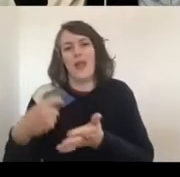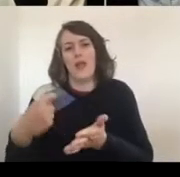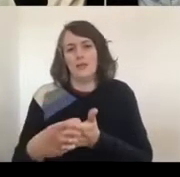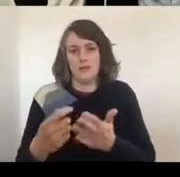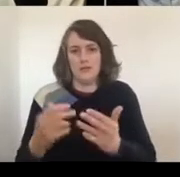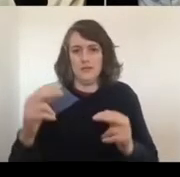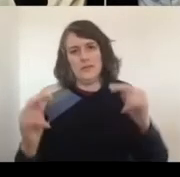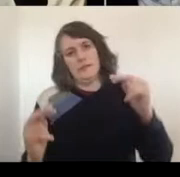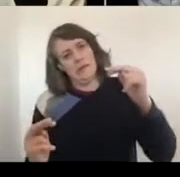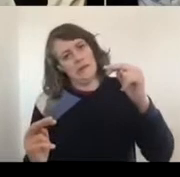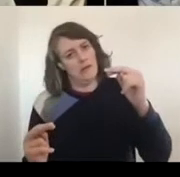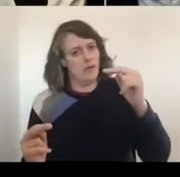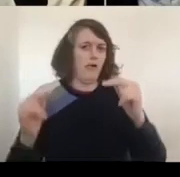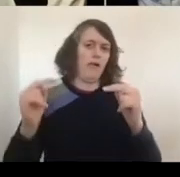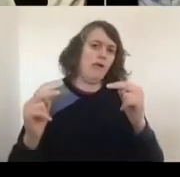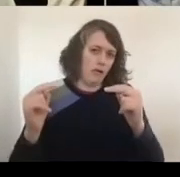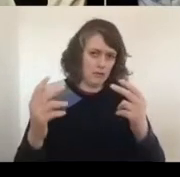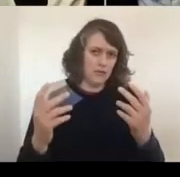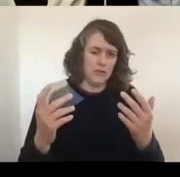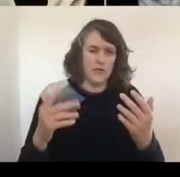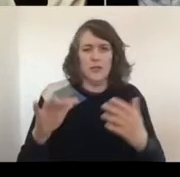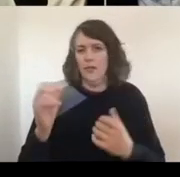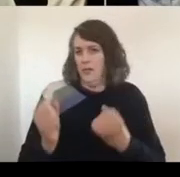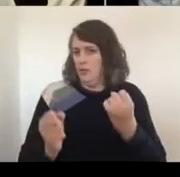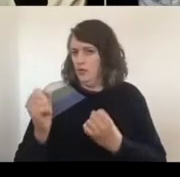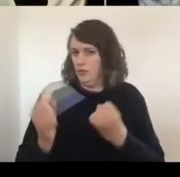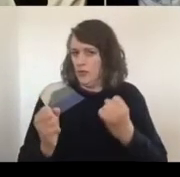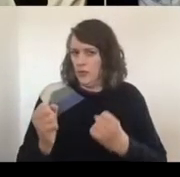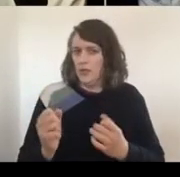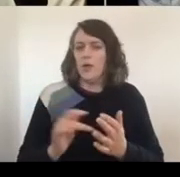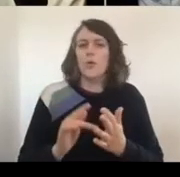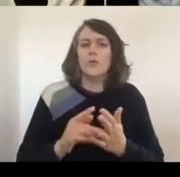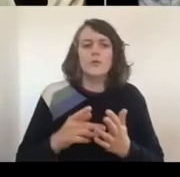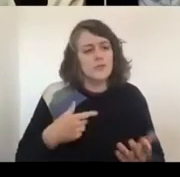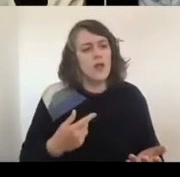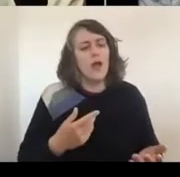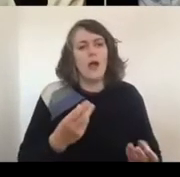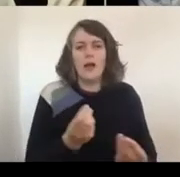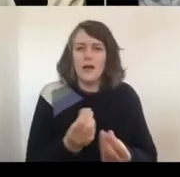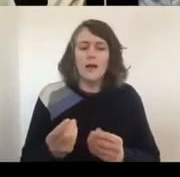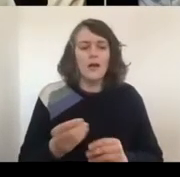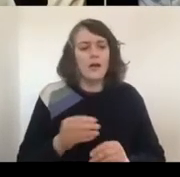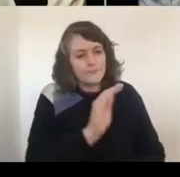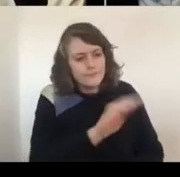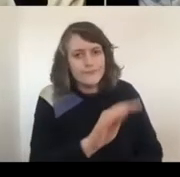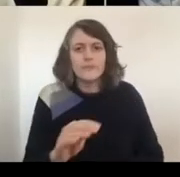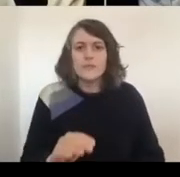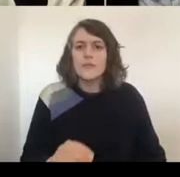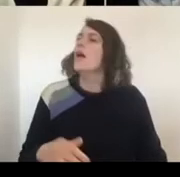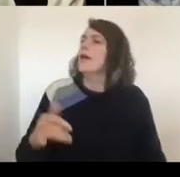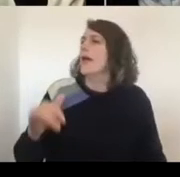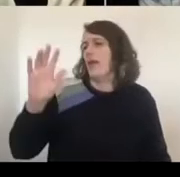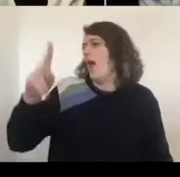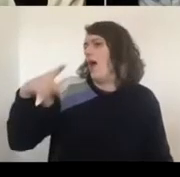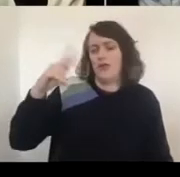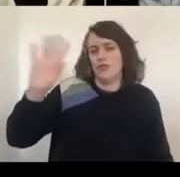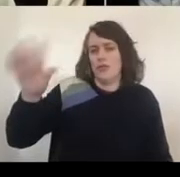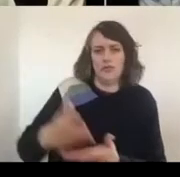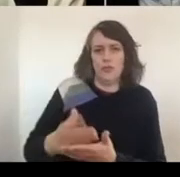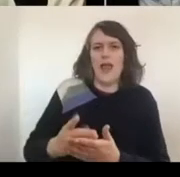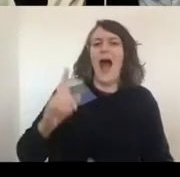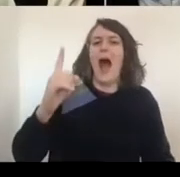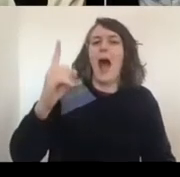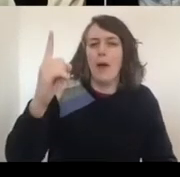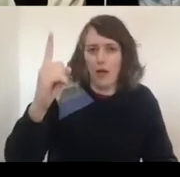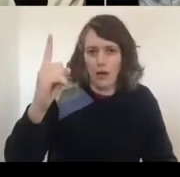wir doch immer schnell merken, da ist so ein aber kommt. Da ist so ein "jaja, es ist alles okay. Wir